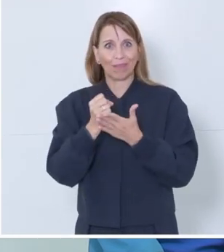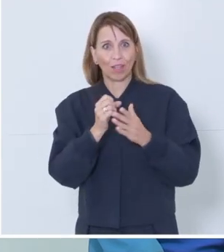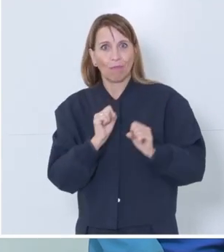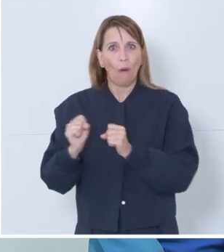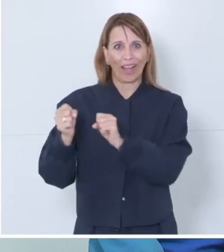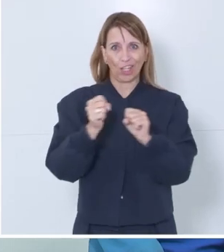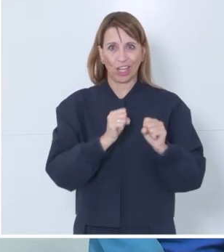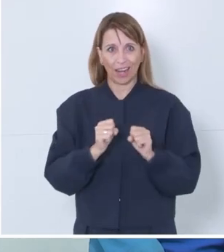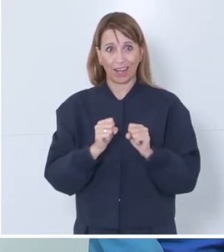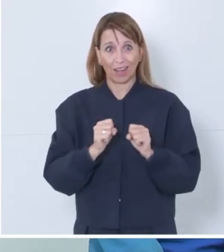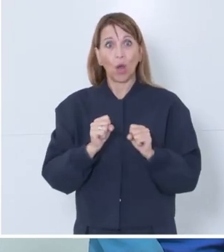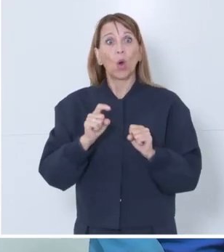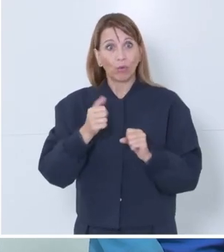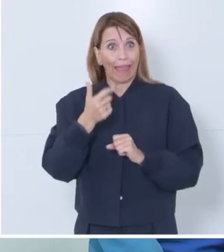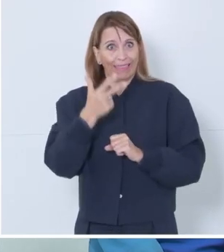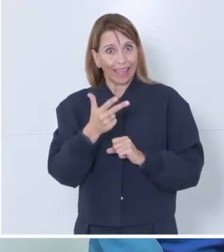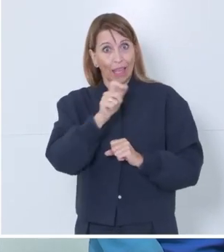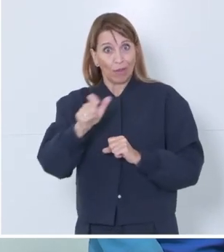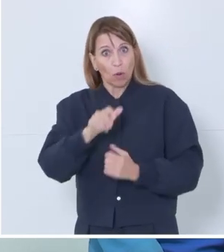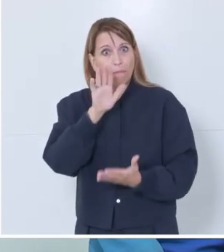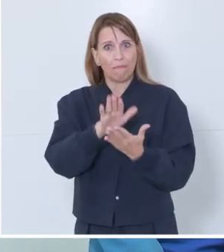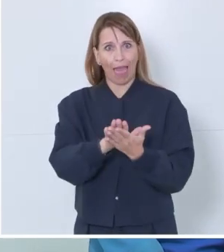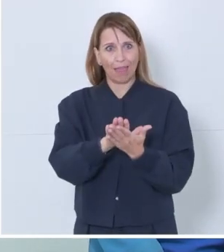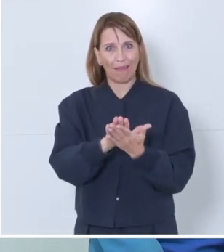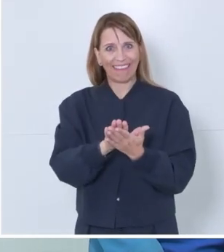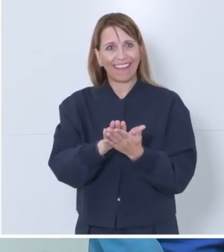setzen das dann auch um und bleiben dementsprechend als Ehrenamtliche erhalten,